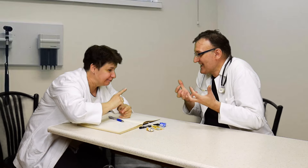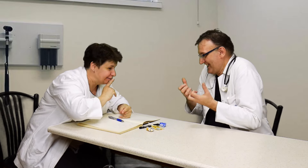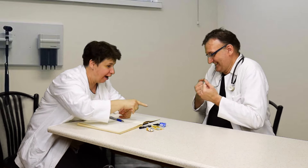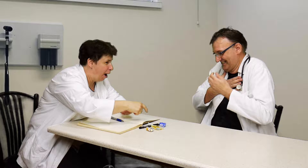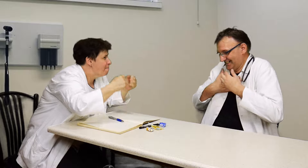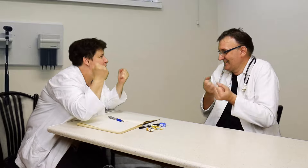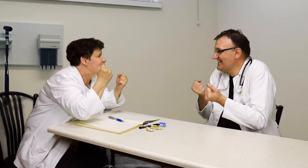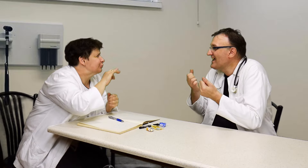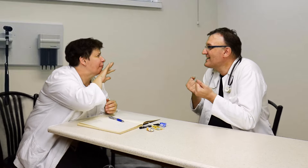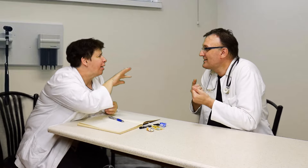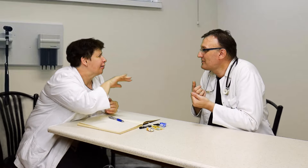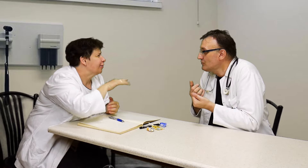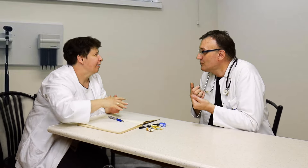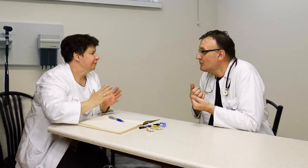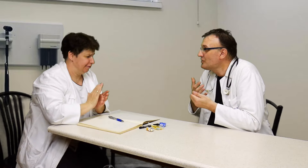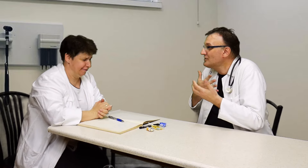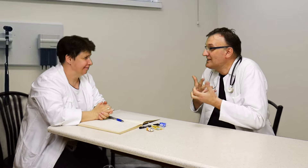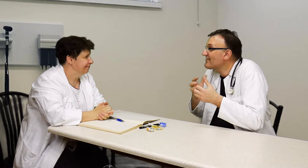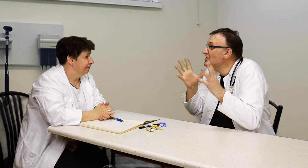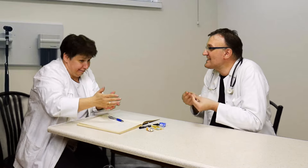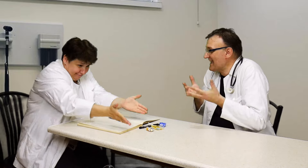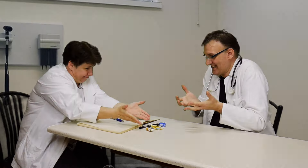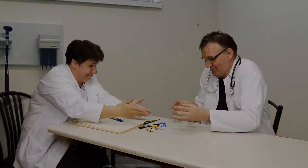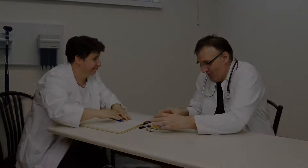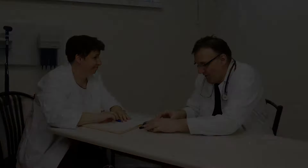Lizaki, cukierki mocno miętowe... Wszystkie chcę! - Proszę!